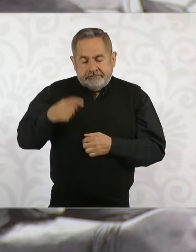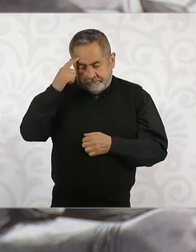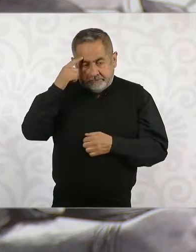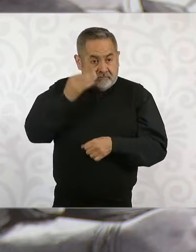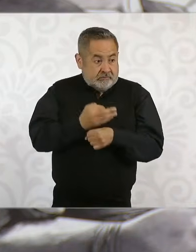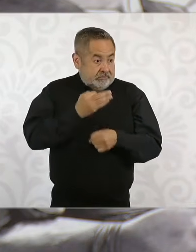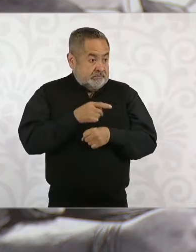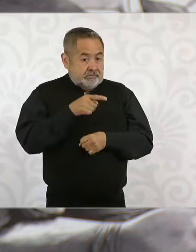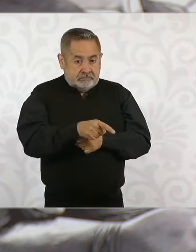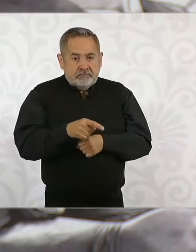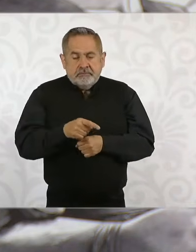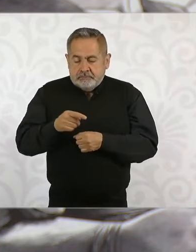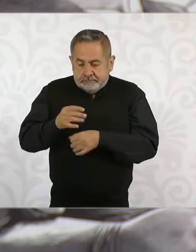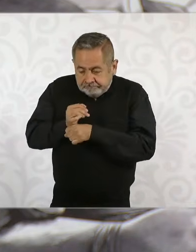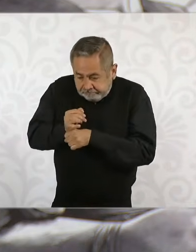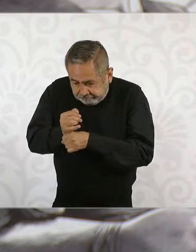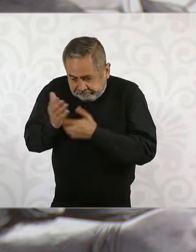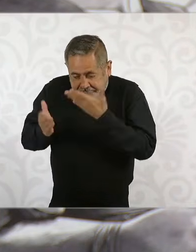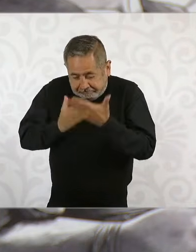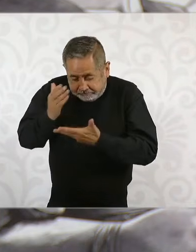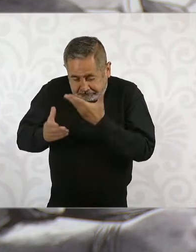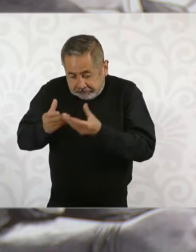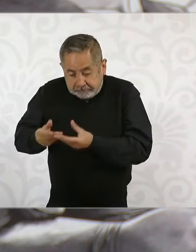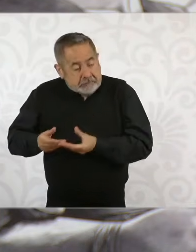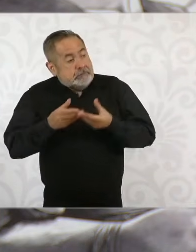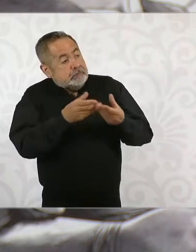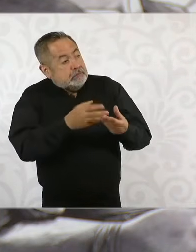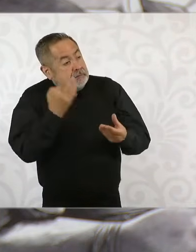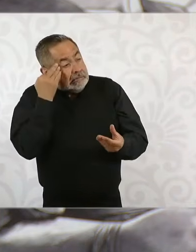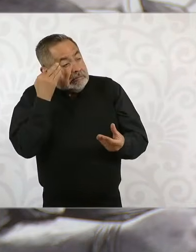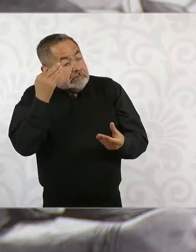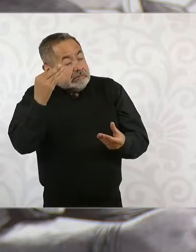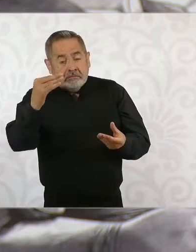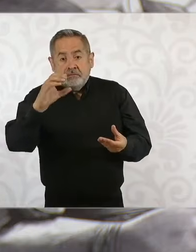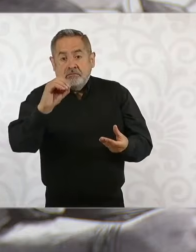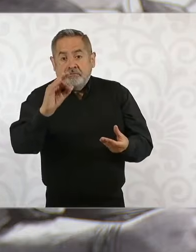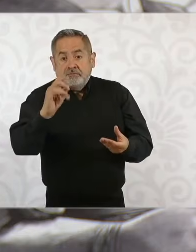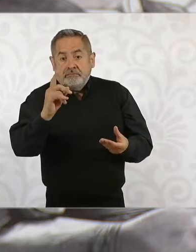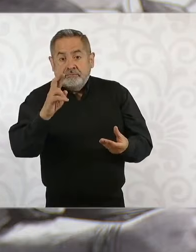de los estudios clínicos lograda por COFEPRIS, que nos está acercando ya a los estándares